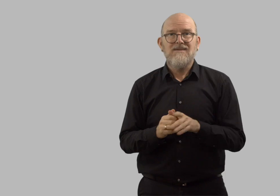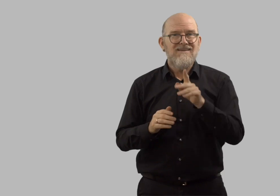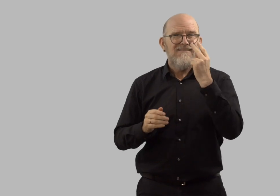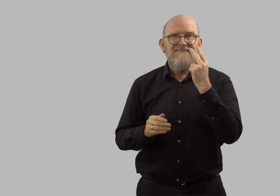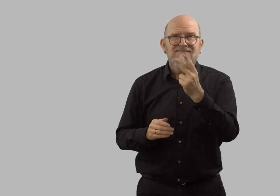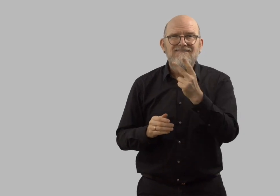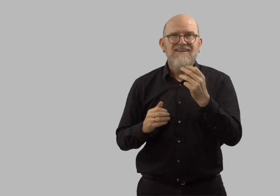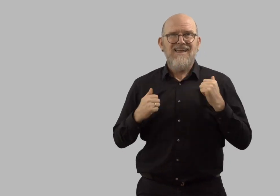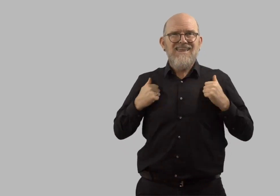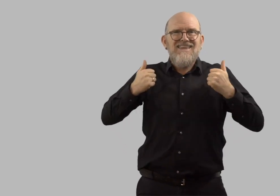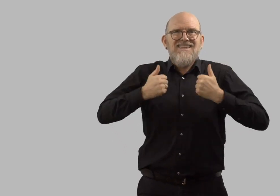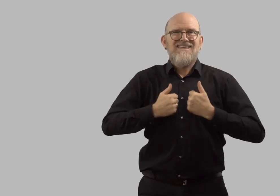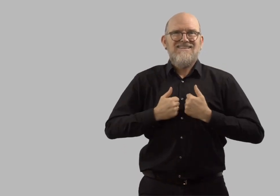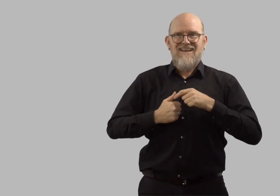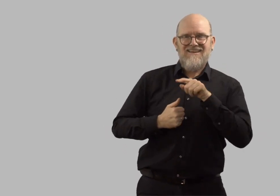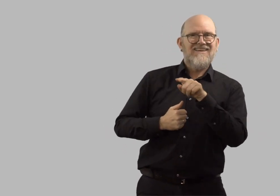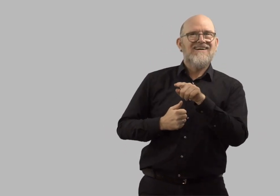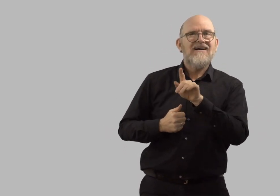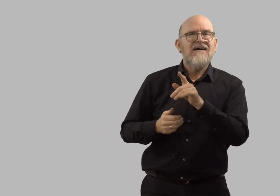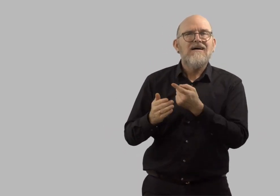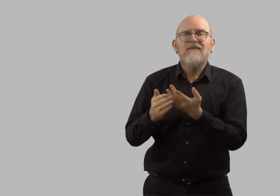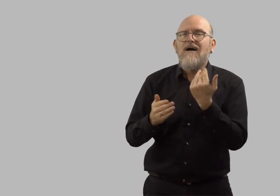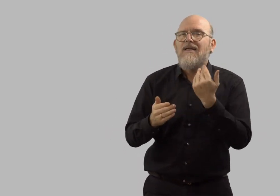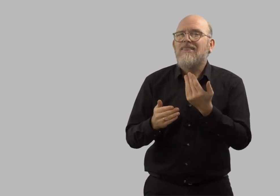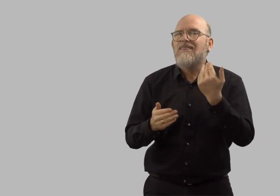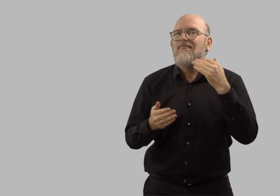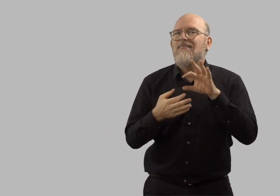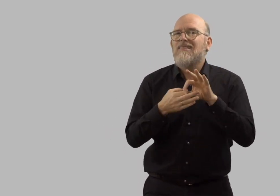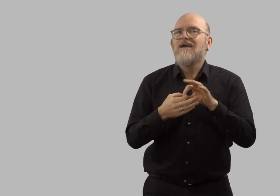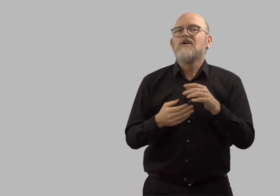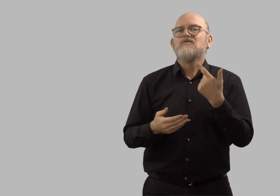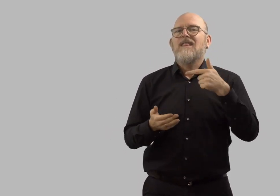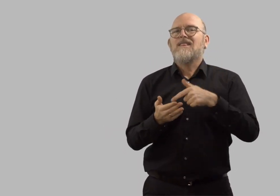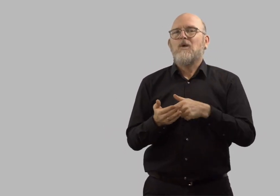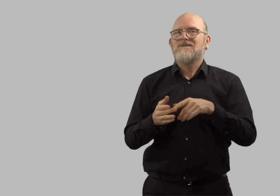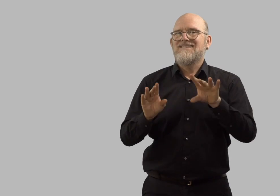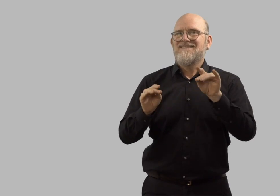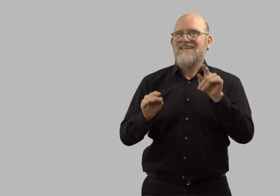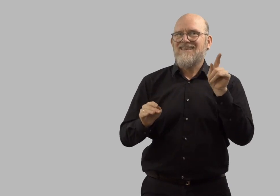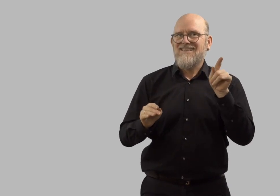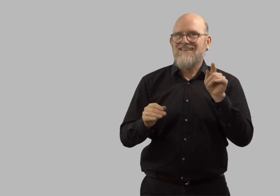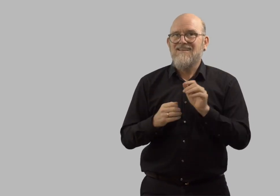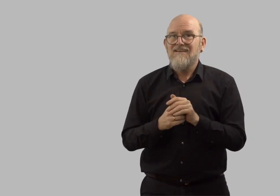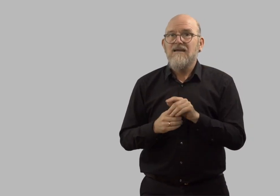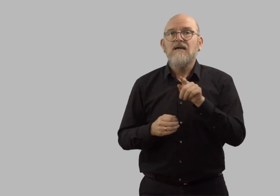Die Jacke vor Ihnen stammt aus dem Jahr 2010,